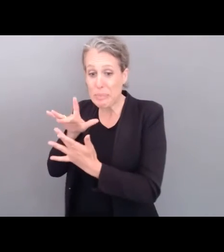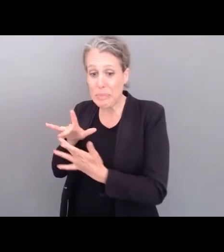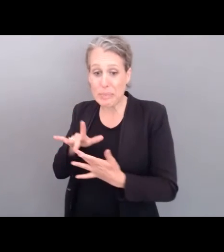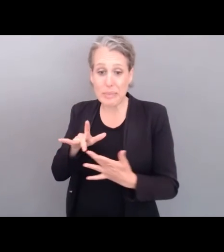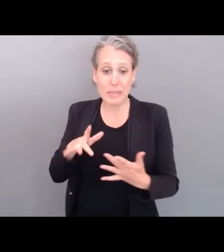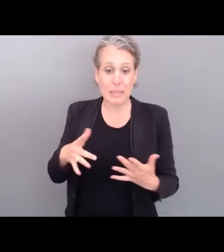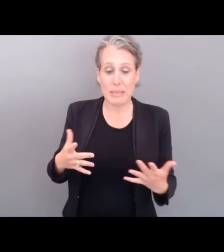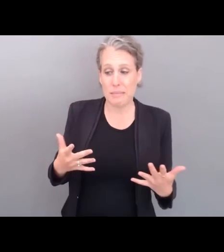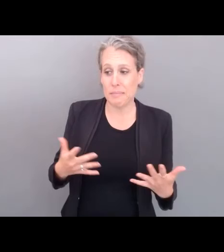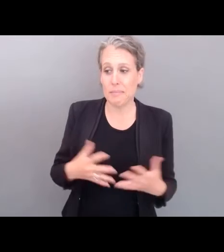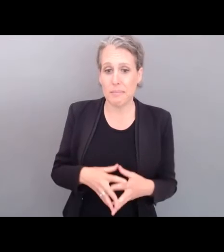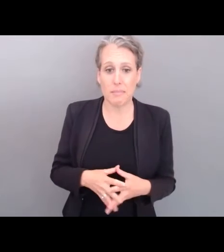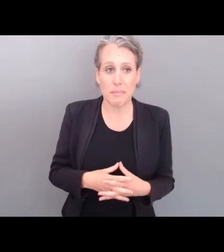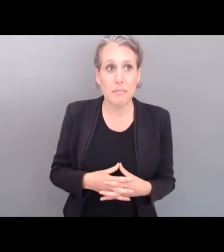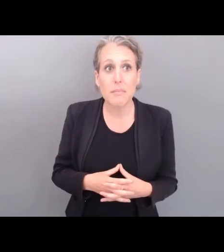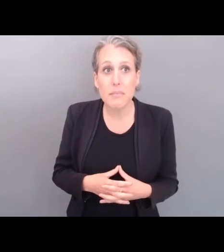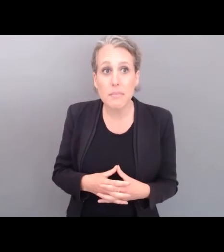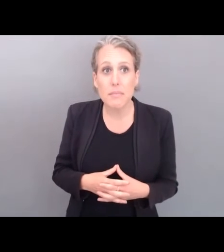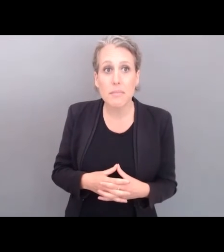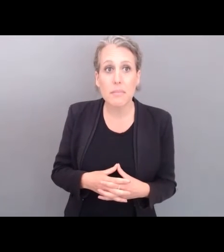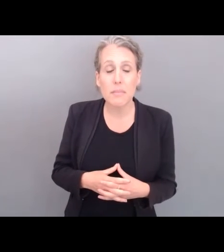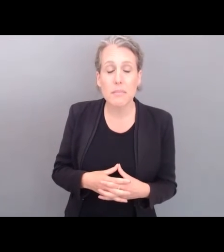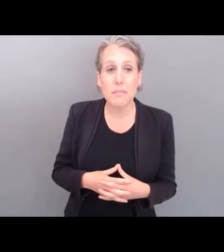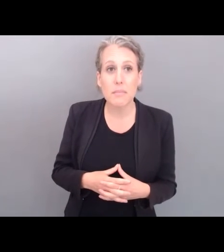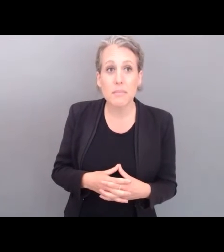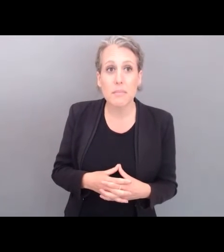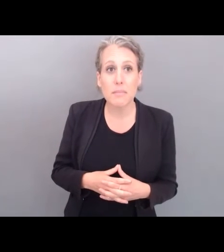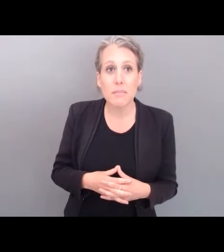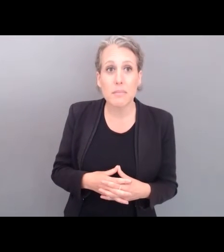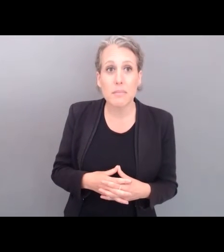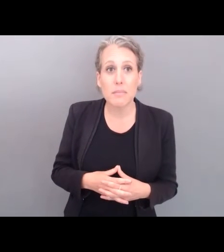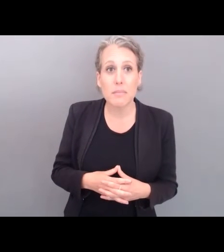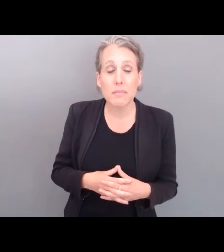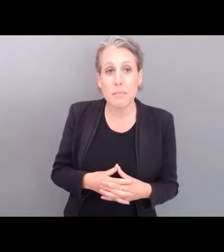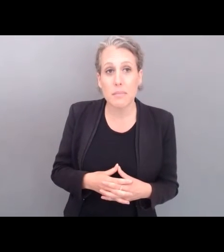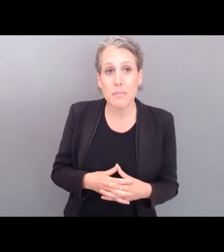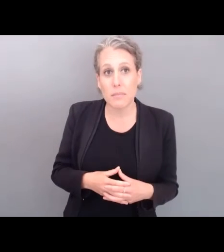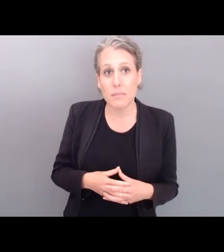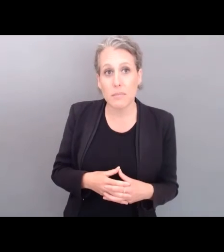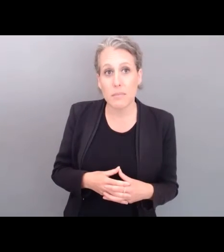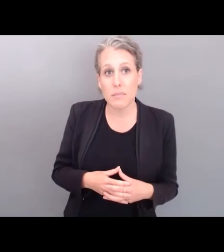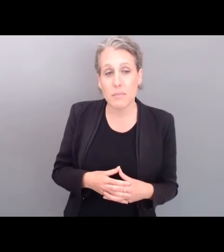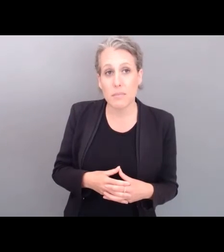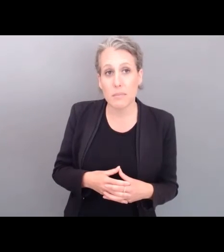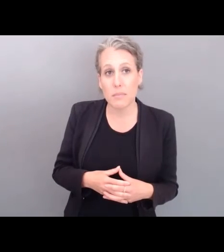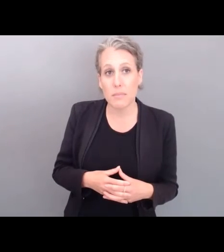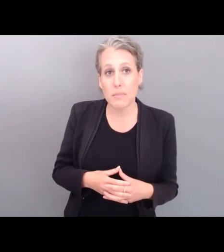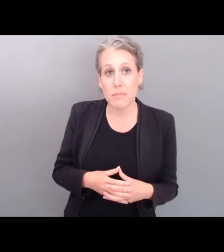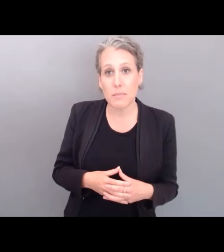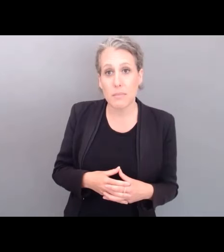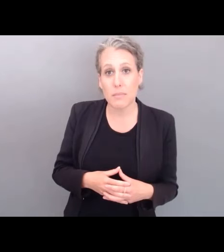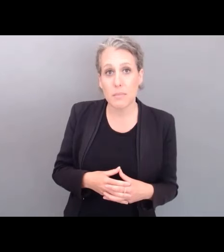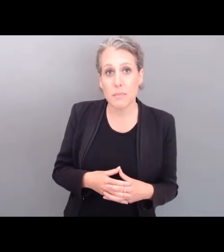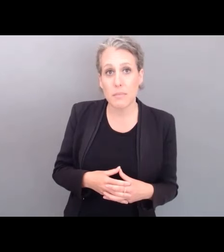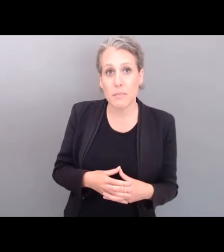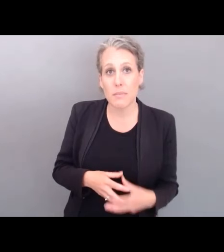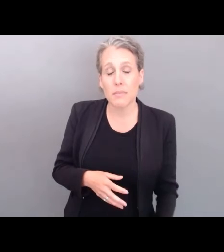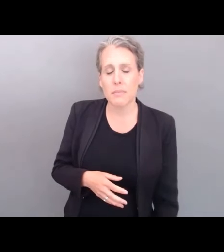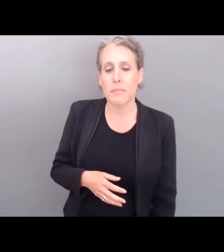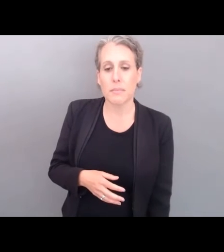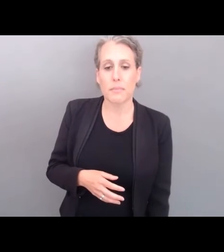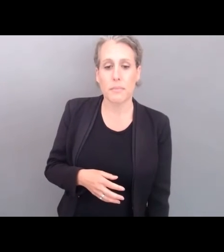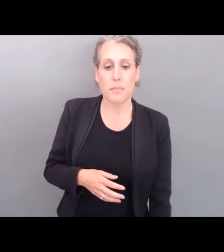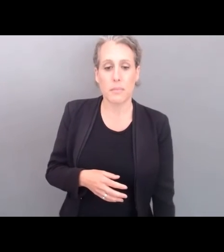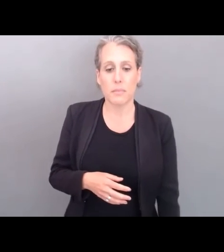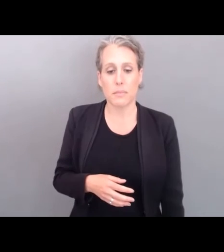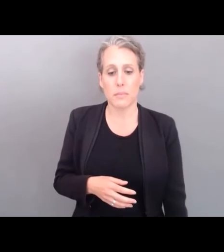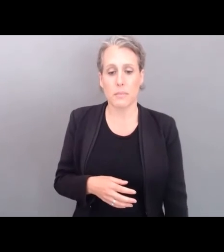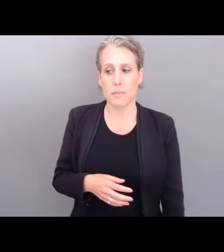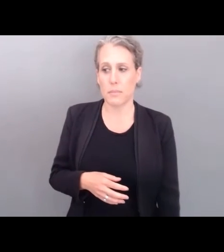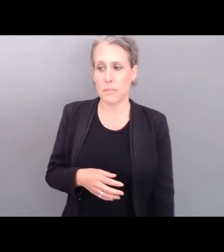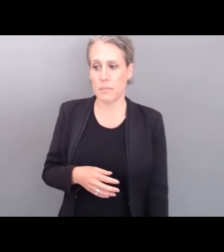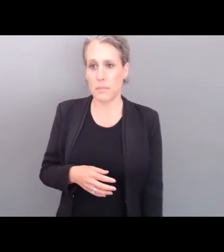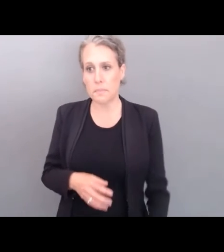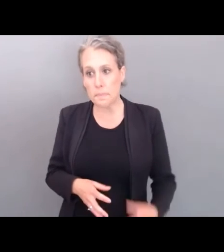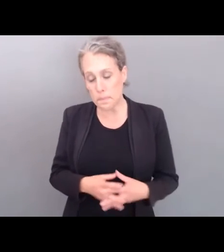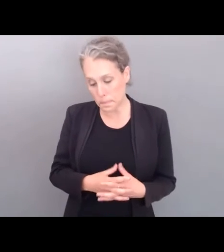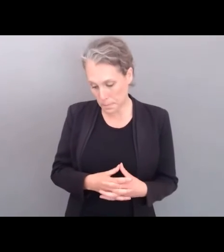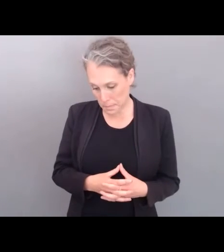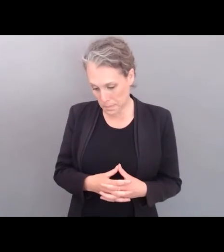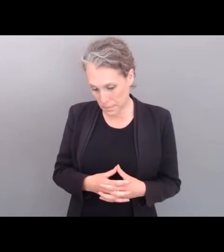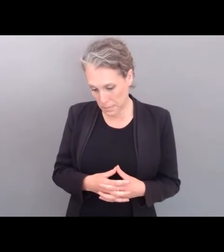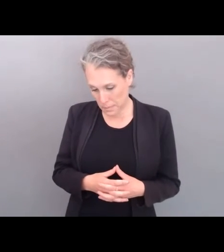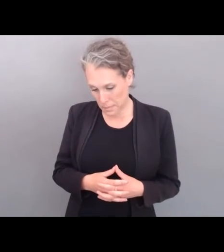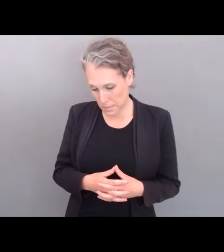entrevista con esta condición y estas 3 cosas, así como hemos tratado de llegar